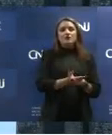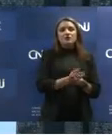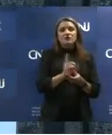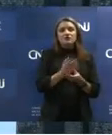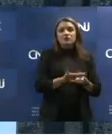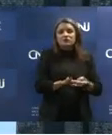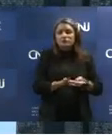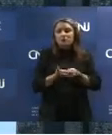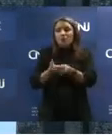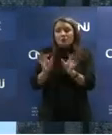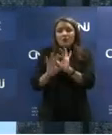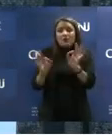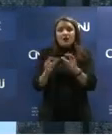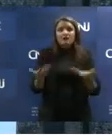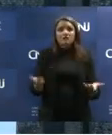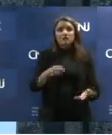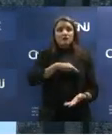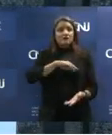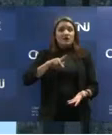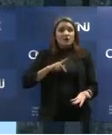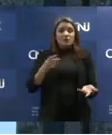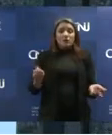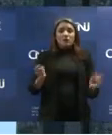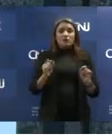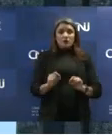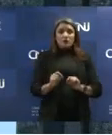é porque é um tempo enorme para dar um parecer.